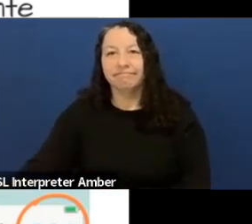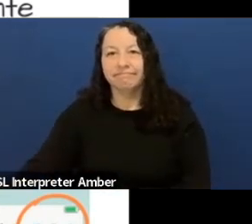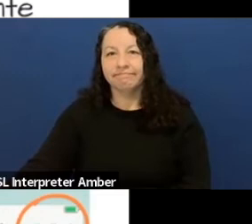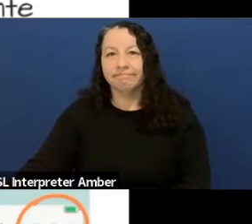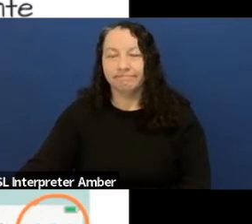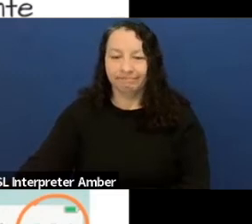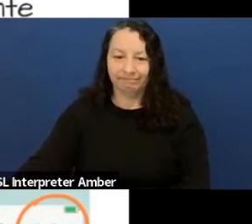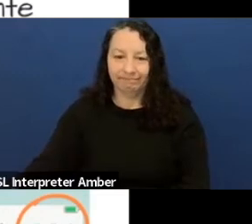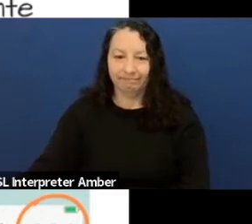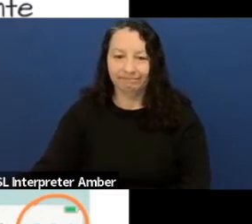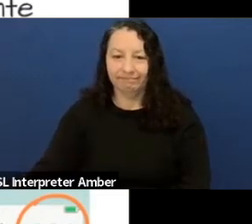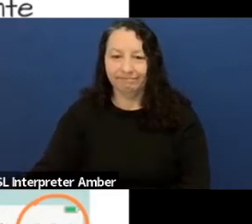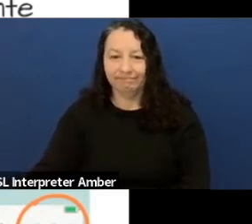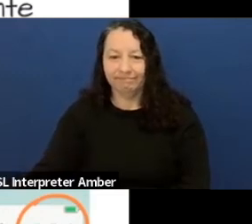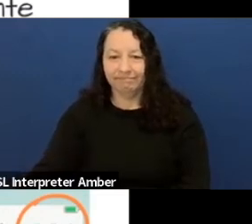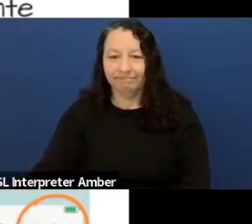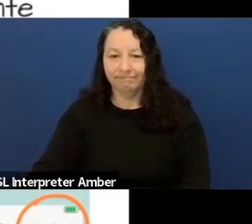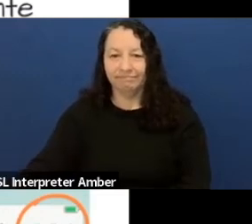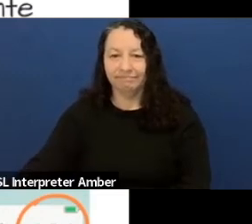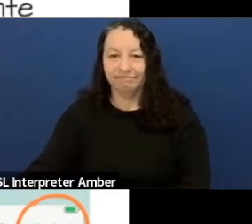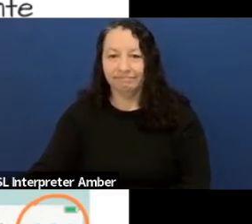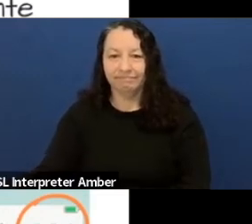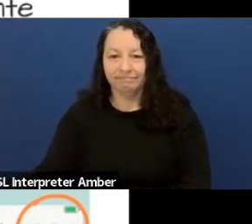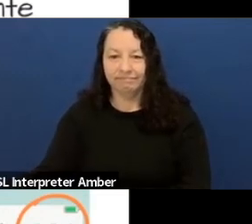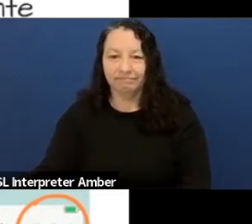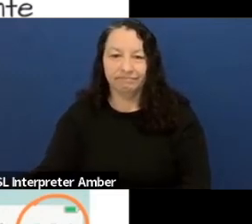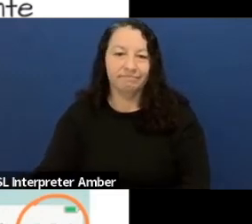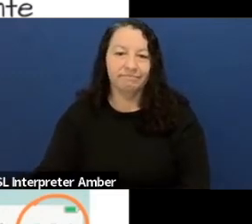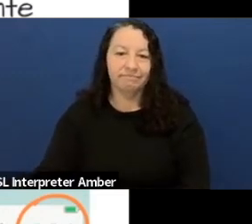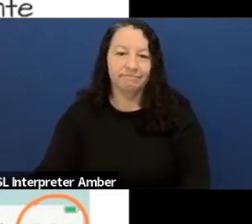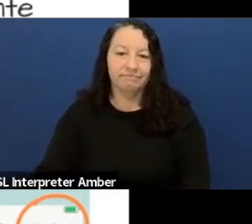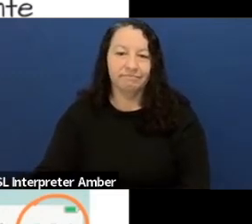es buscar tres puntitos que están en un esquina por hay de su celular y luego seleccionar